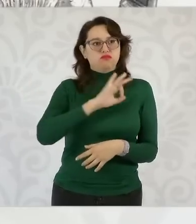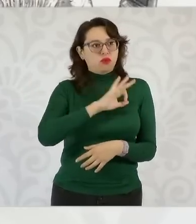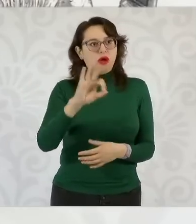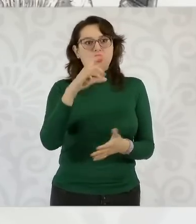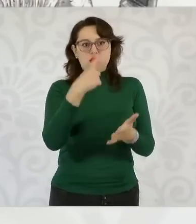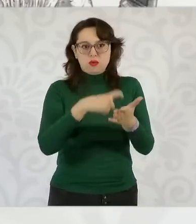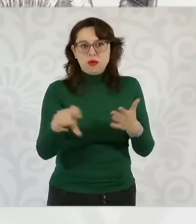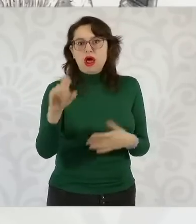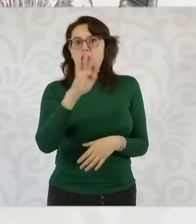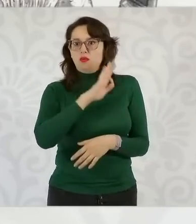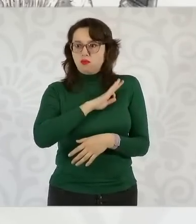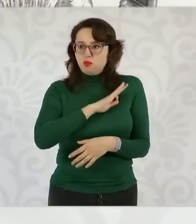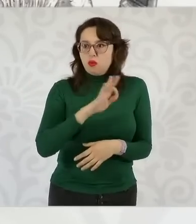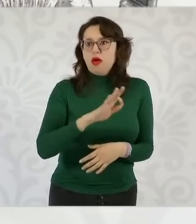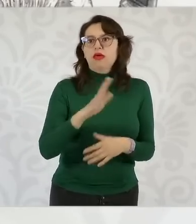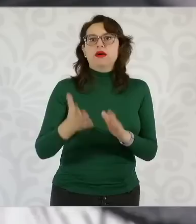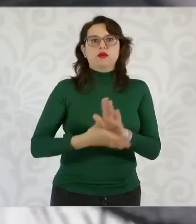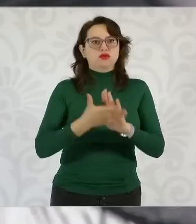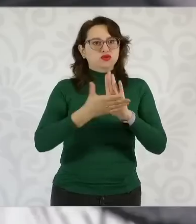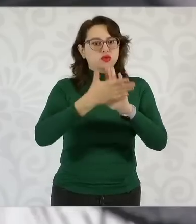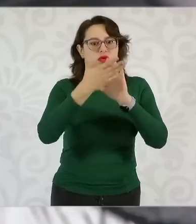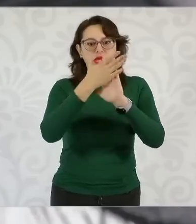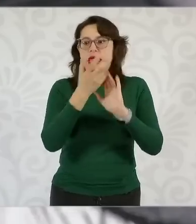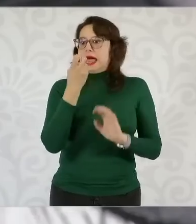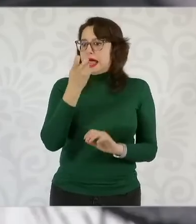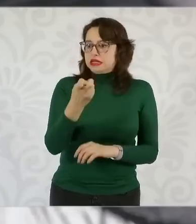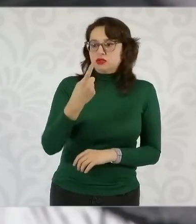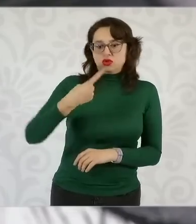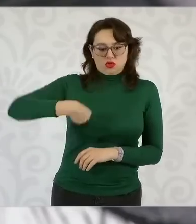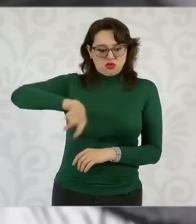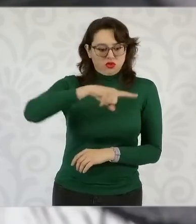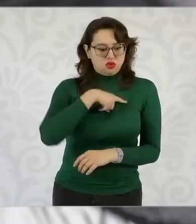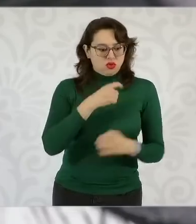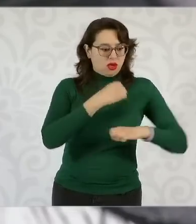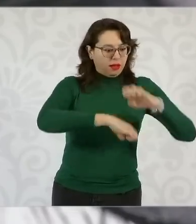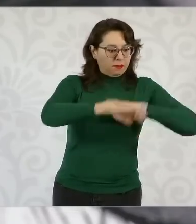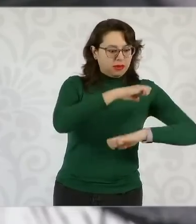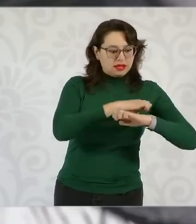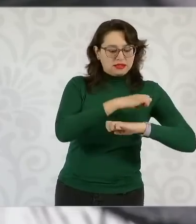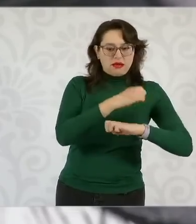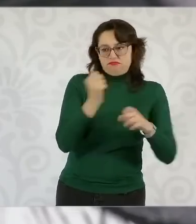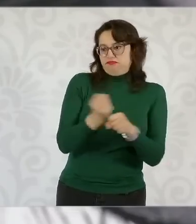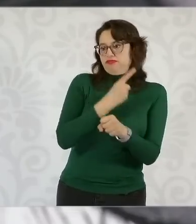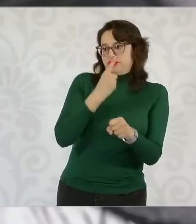no solo para empresas como nosotros de Home depipo para pero para empresas que quisieron invertir en